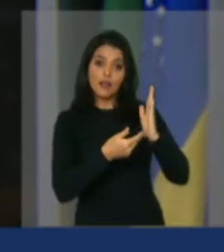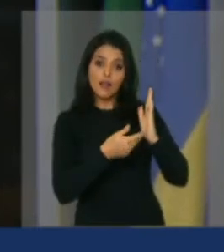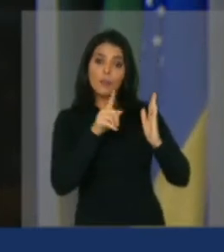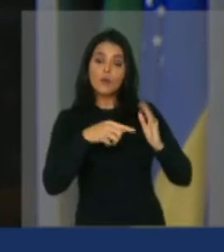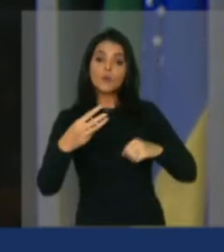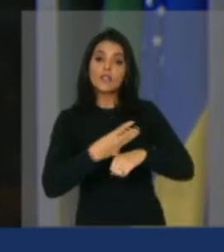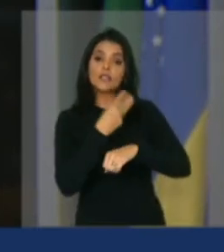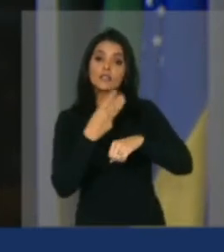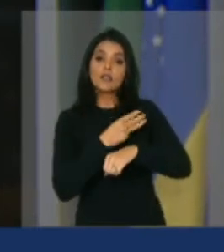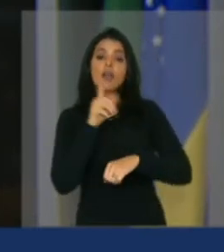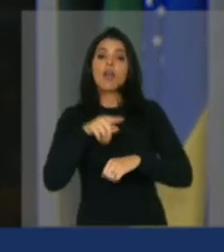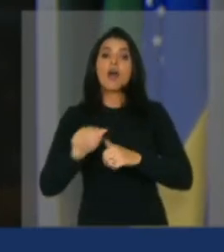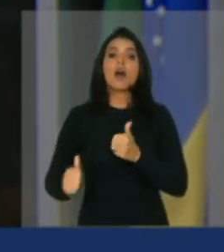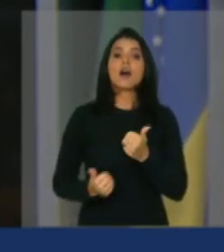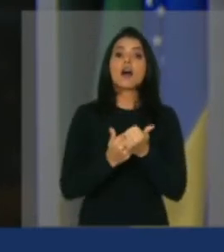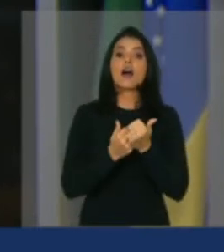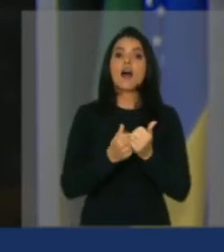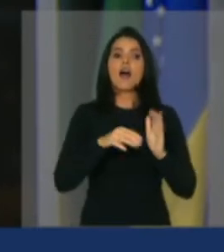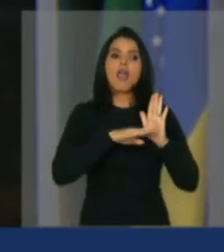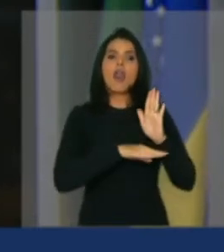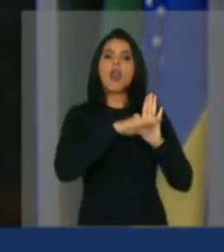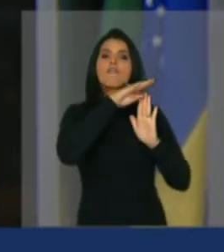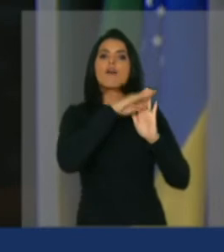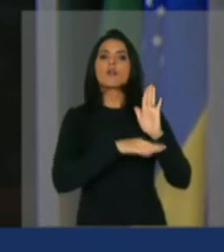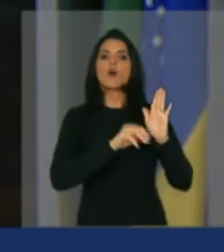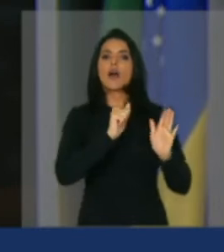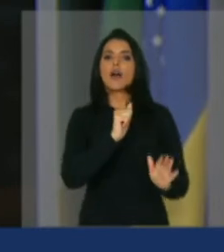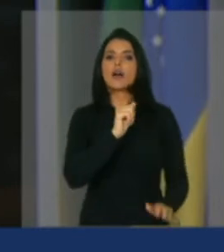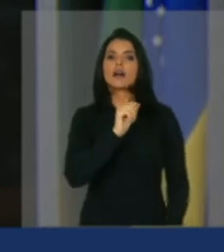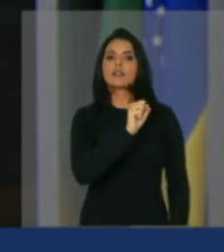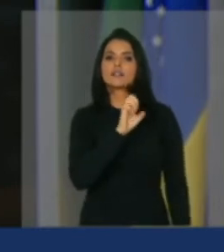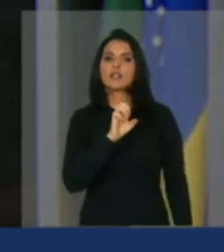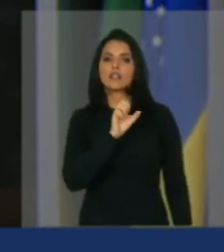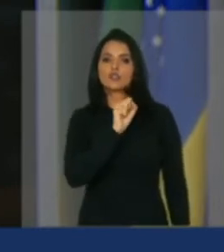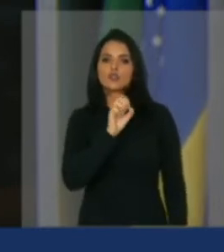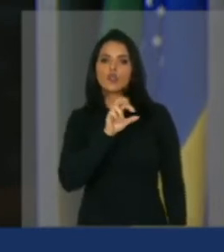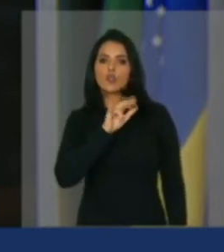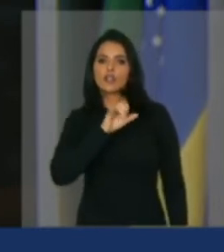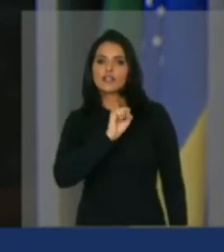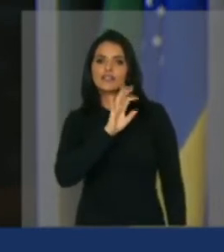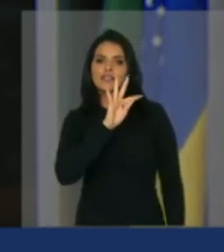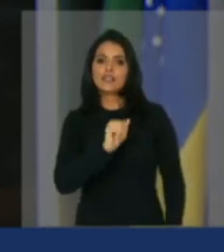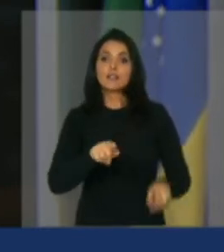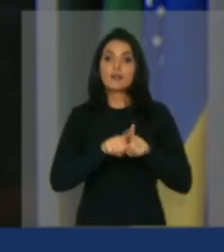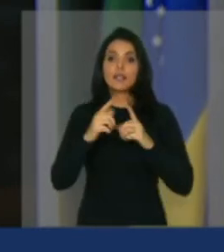SENHOR DEPUTADO. OU SEJA, DO ASCENSORISTA, DO SERVIÇO GERAL, QUE LIMPA A PRIVADA, QUE A GENTE USA LÁ . E DO SEGURANÇA DA CASA, QUE CUIDA